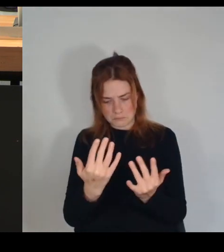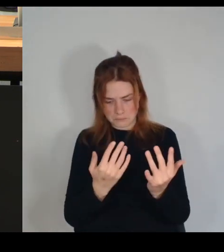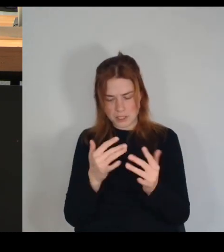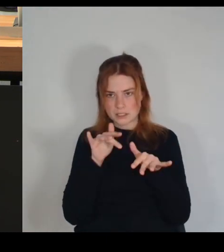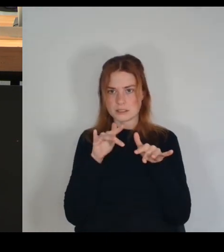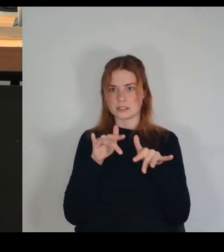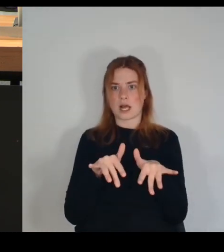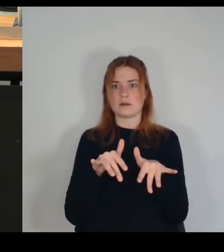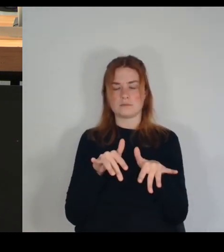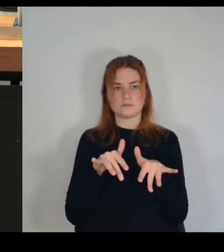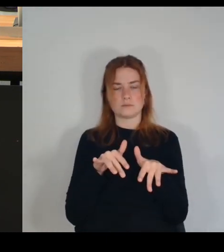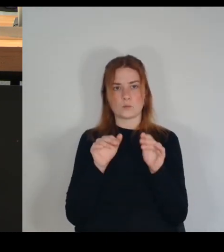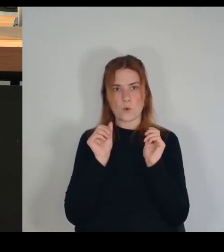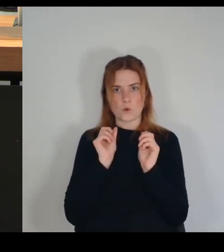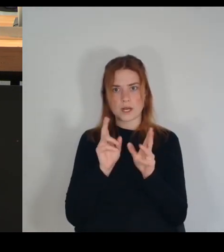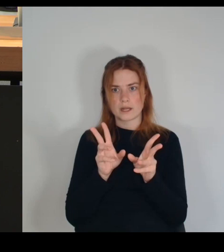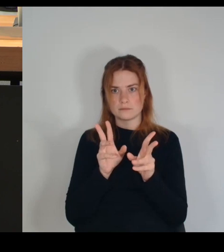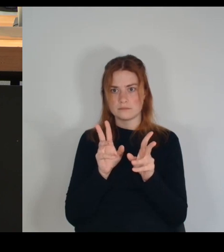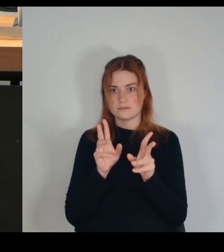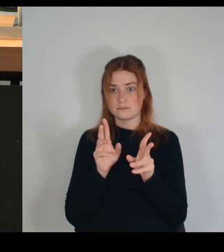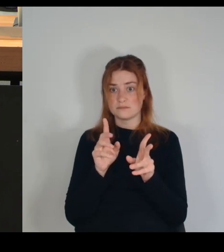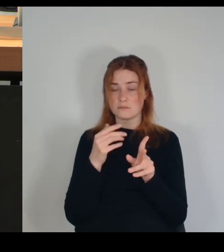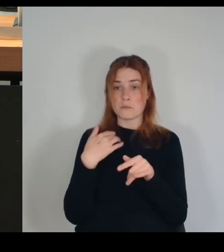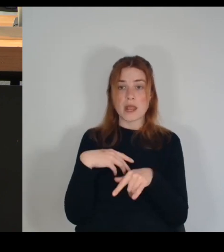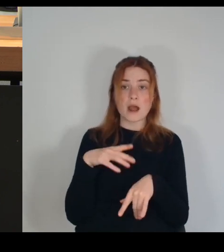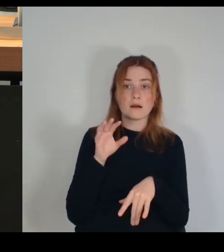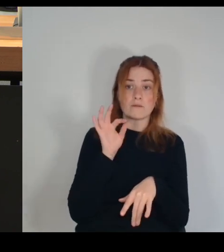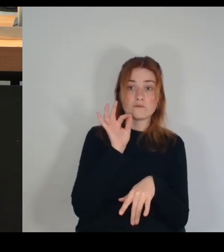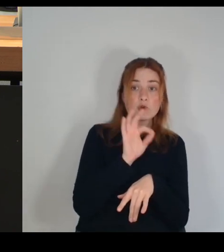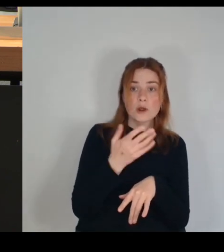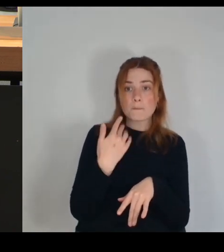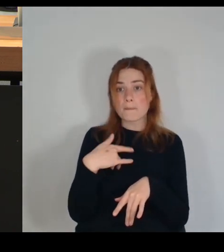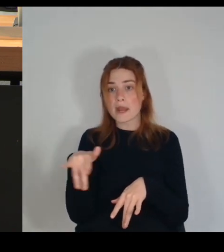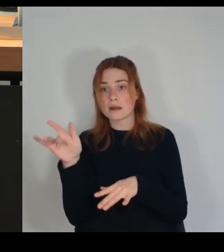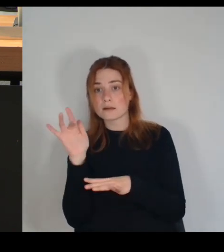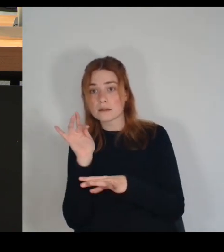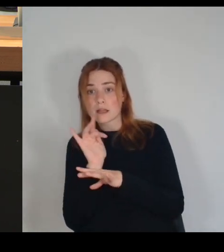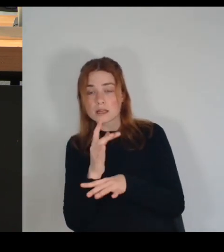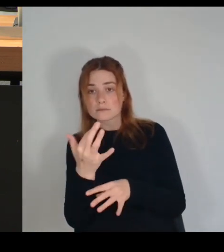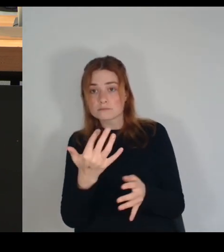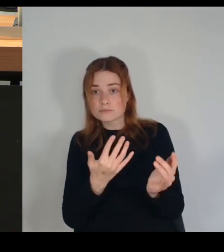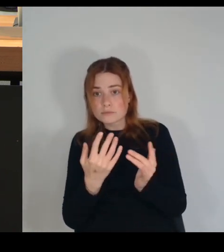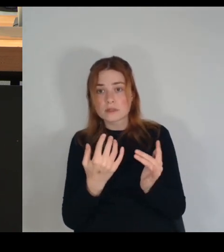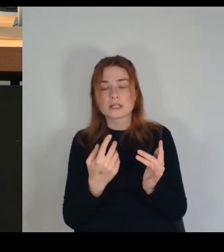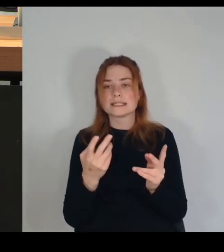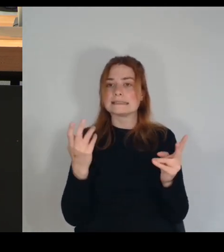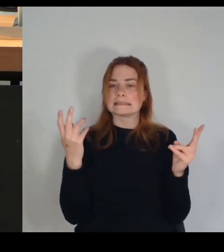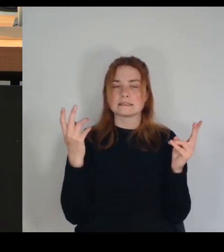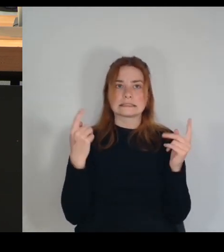mehr Menschen in dieses Land kommen dass Geflüchtete mehr kommen, dass weniger Geflüchtete kommen, Aber sie